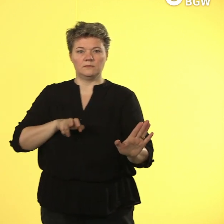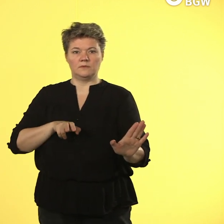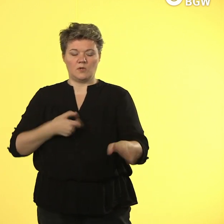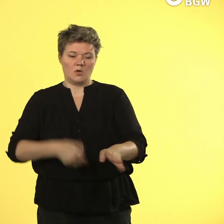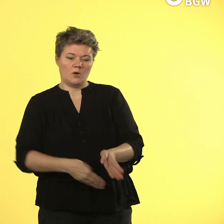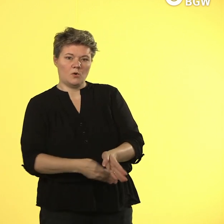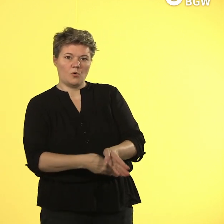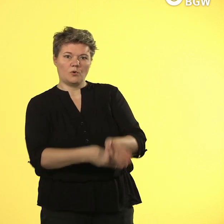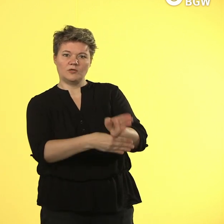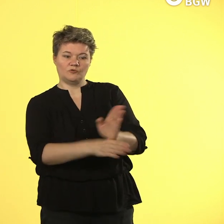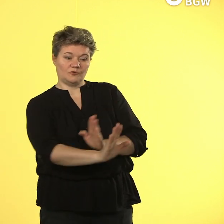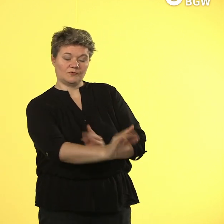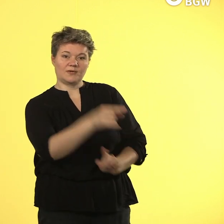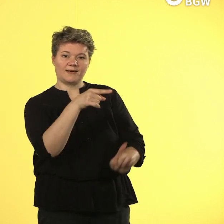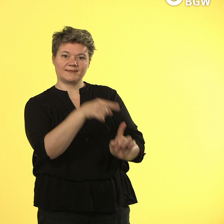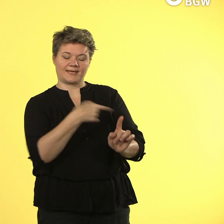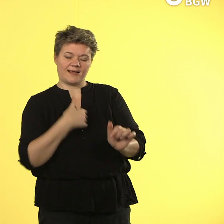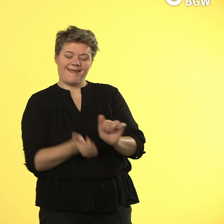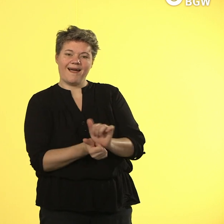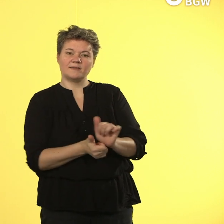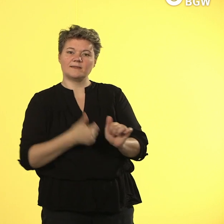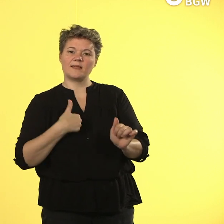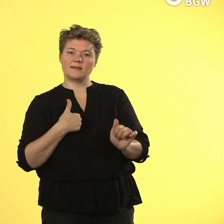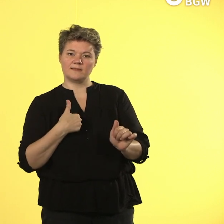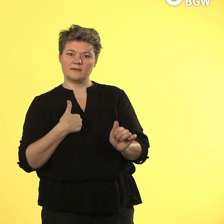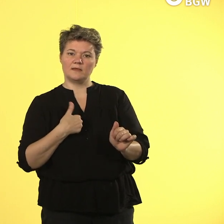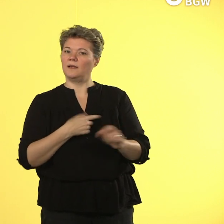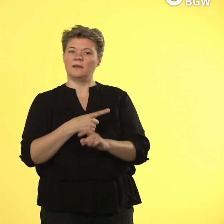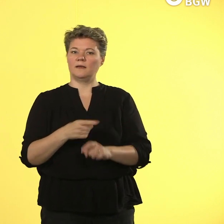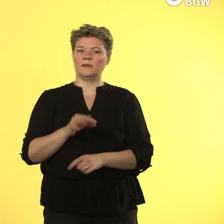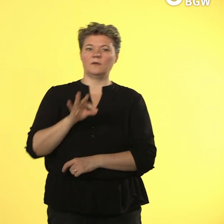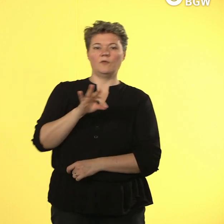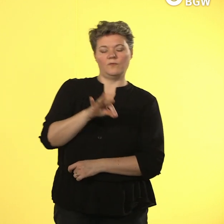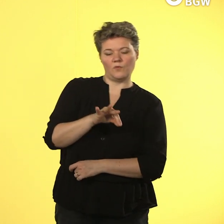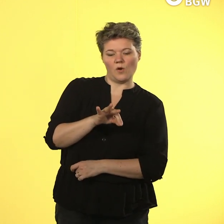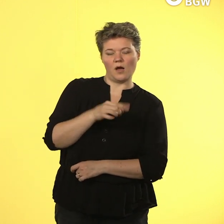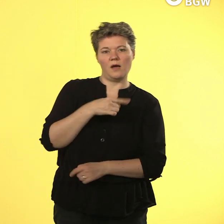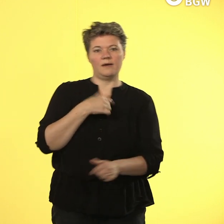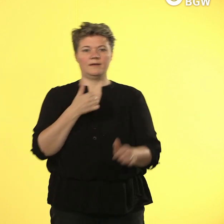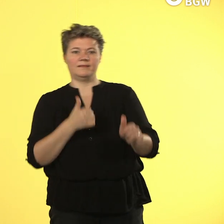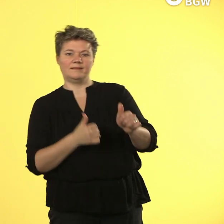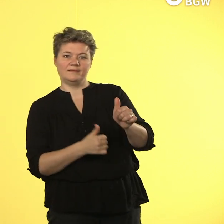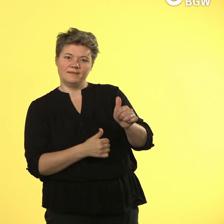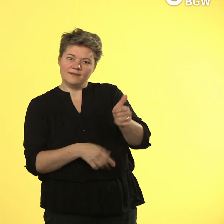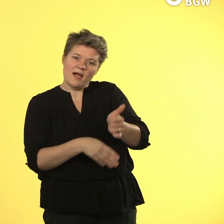Dass ich also, wenn wir das so sagen wollen, ein Wechsel habe, vom Erzieher zum Heilerziehungspfleger, zum Assistenten, zur Assistentin,